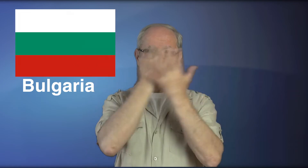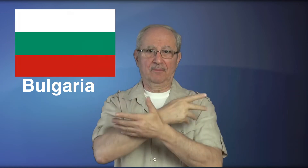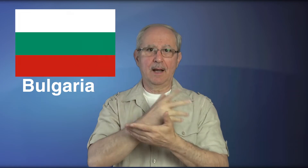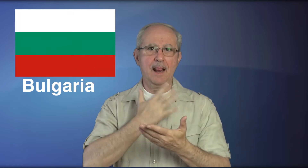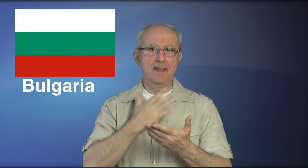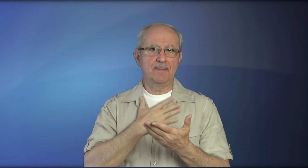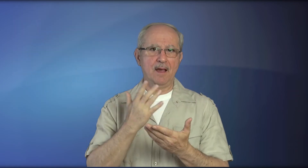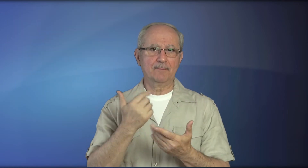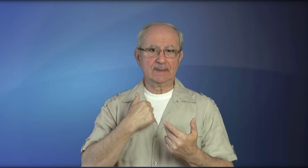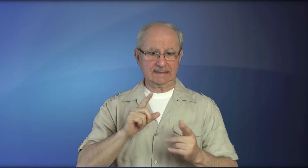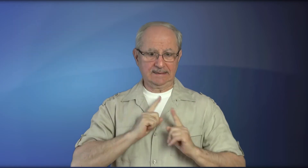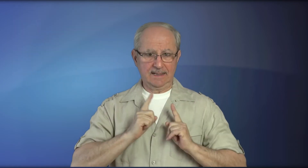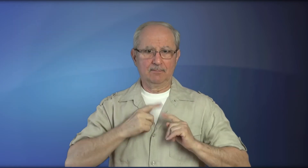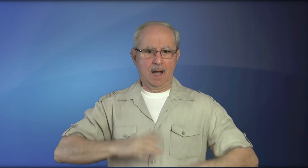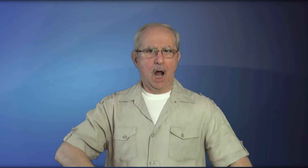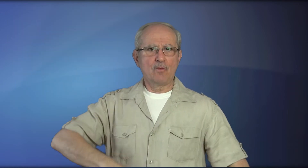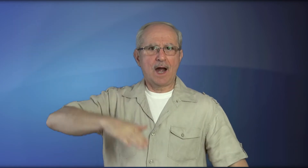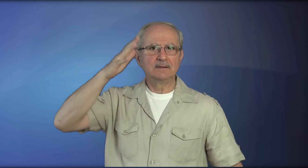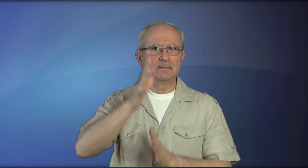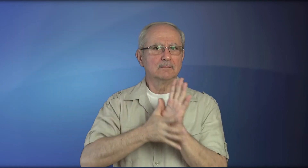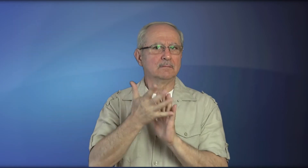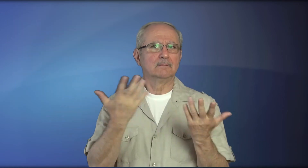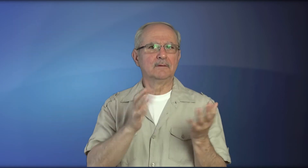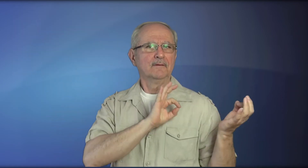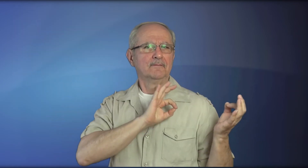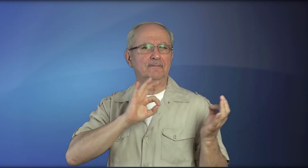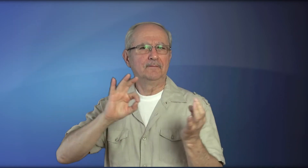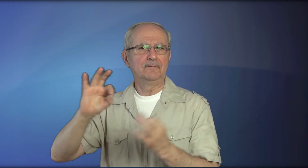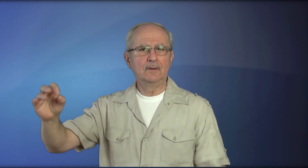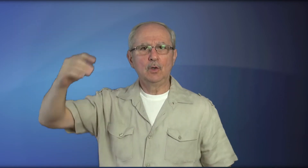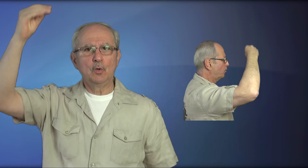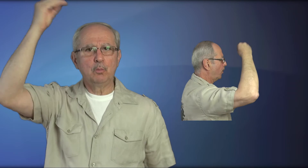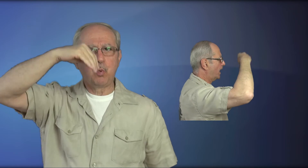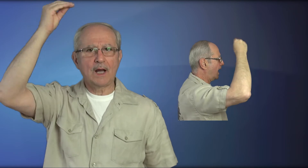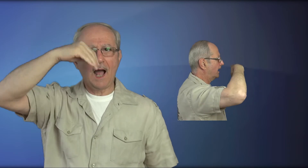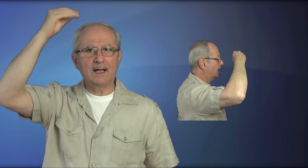Dies ist sehr verwirrend. Ich bin hier aufgewachsen in Bulgarien und habe immer diese Geste verwendet Bulgarien .... Bulgarien.